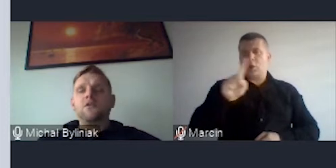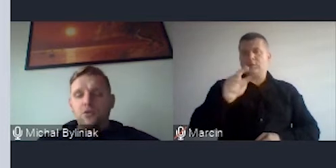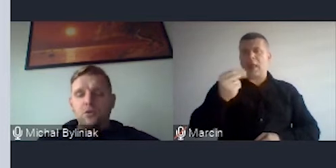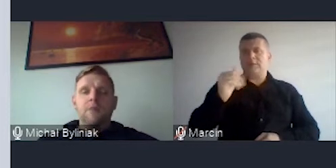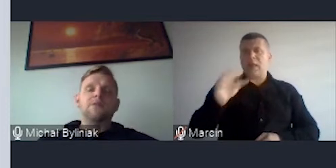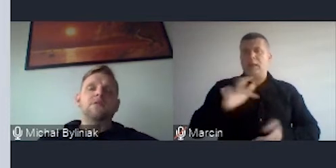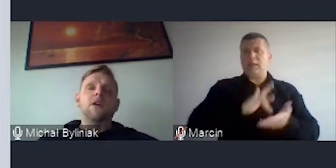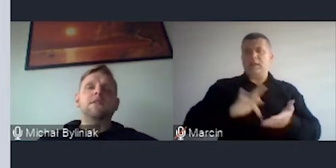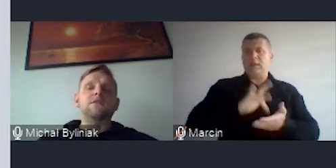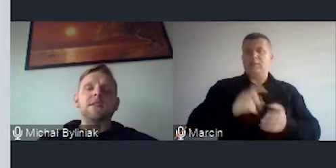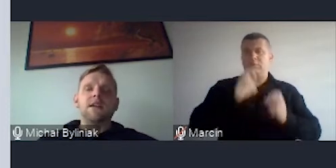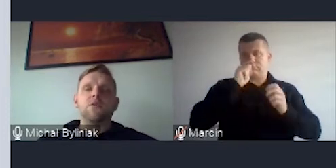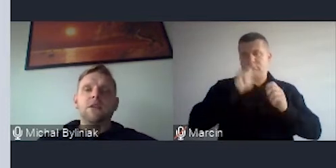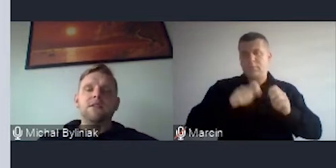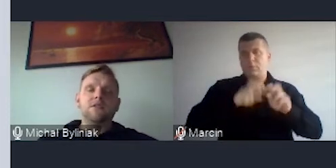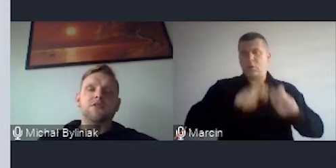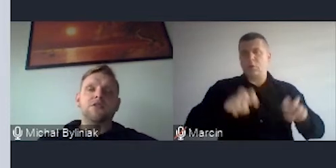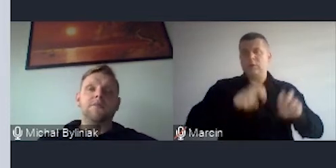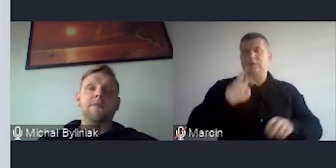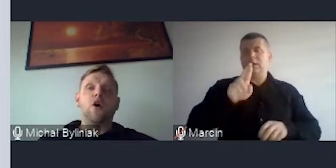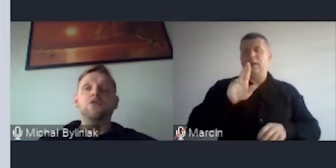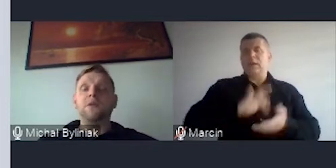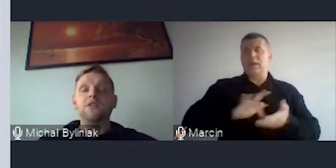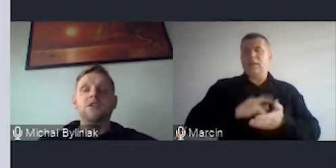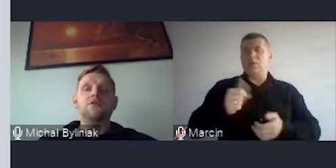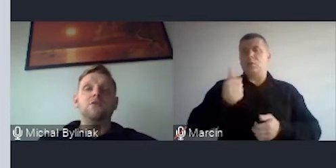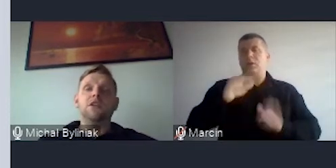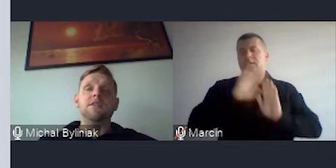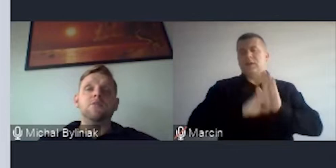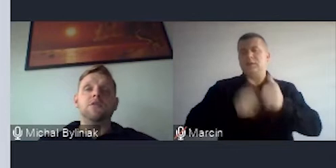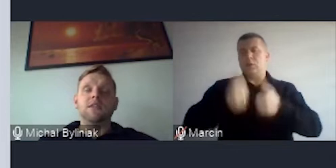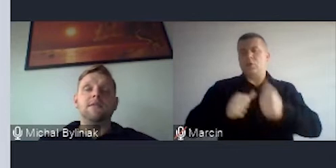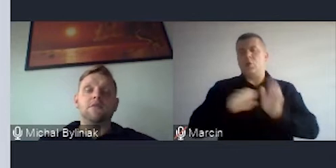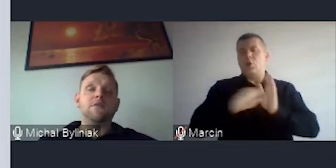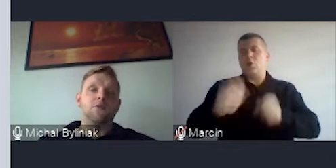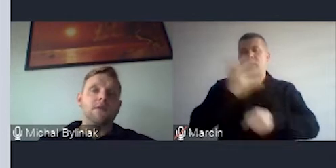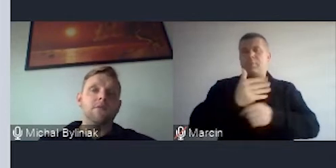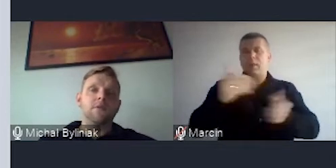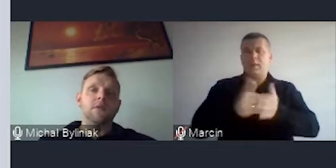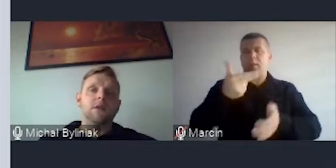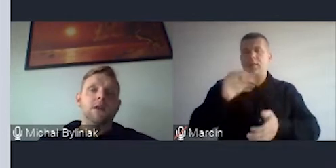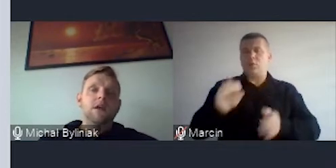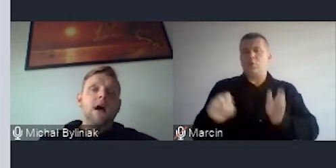Druga procedura to zasada konkurencyjności – od 50 000 złotych netto w górę.